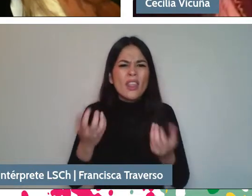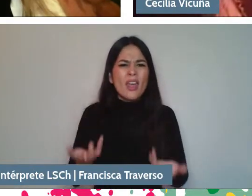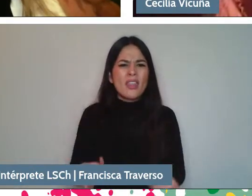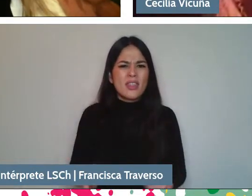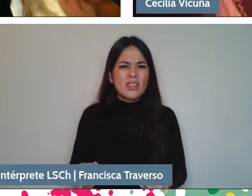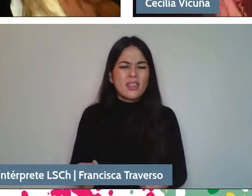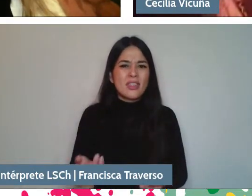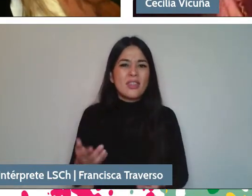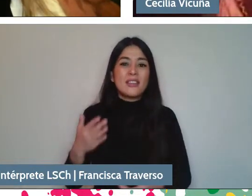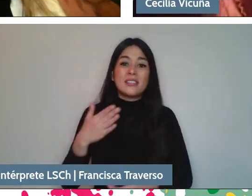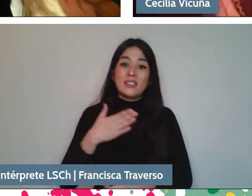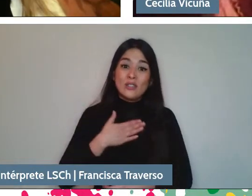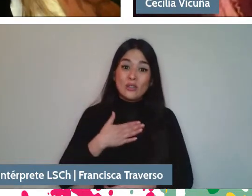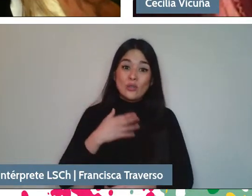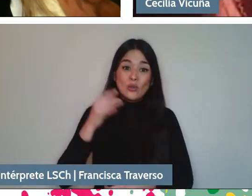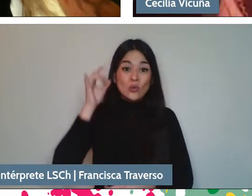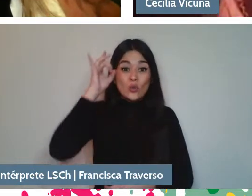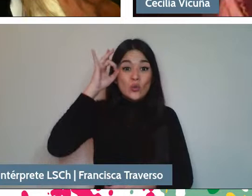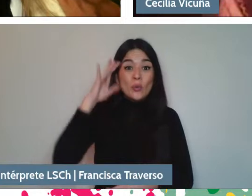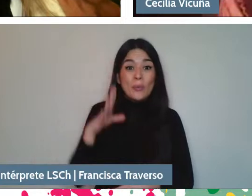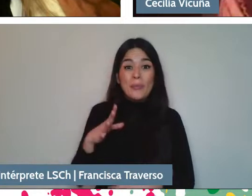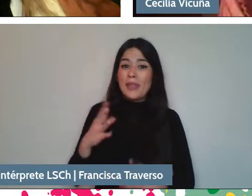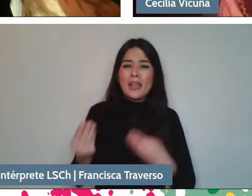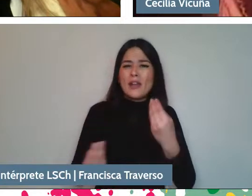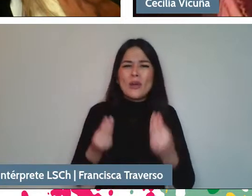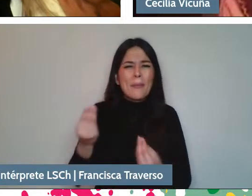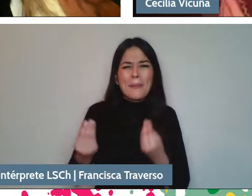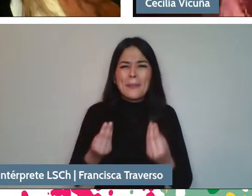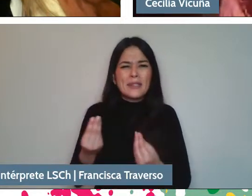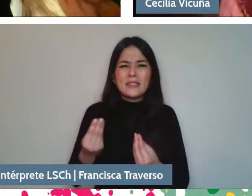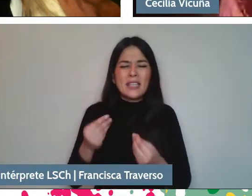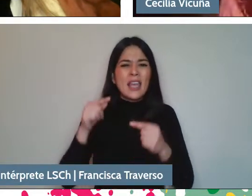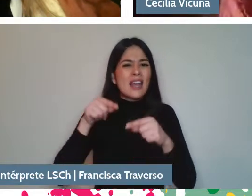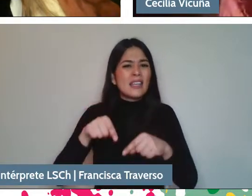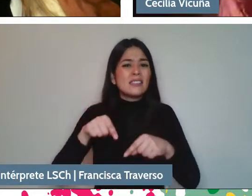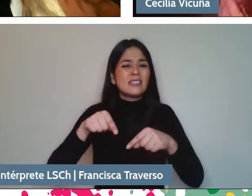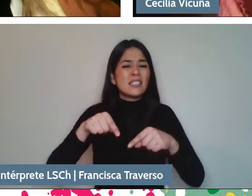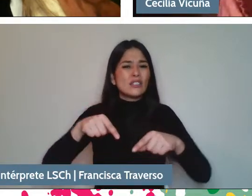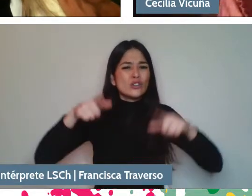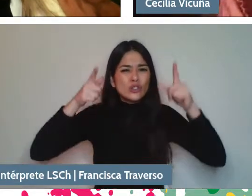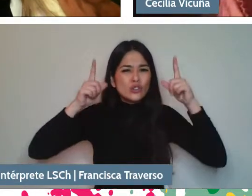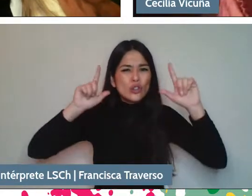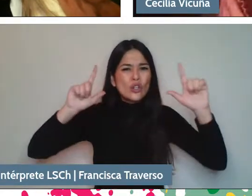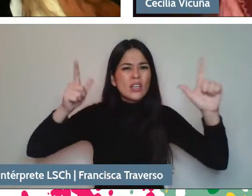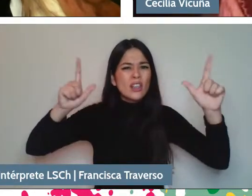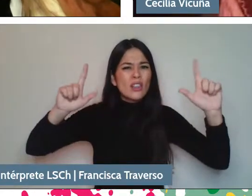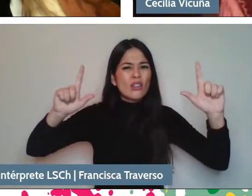de que sea lo que fuera lo que estaba pasando en ese sonido era algo que me mandaba.